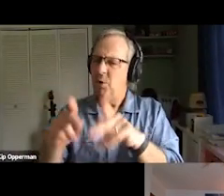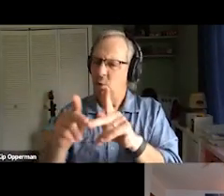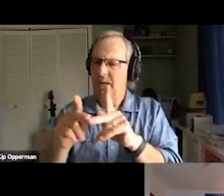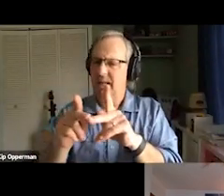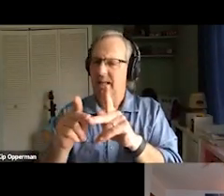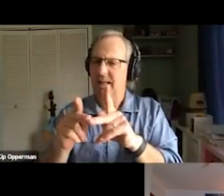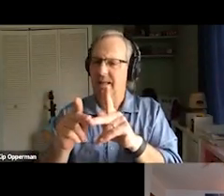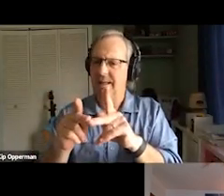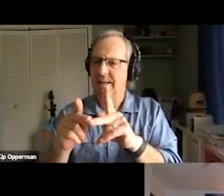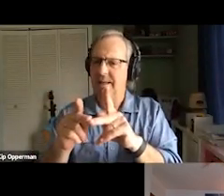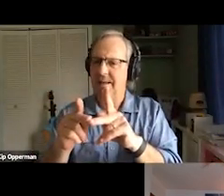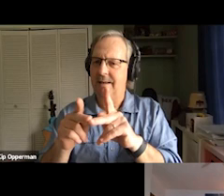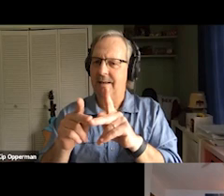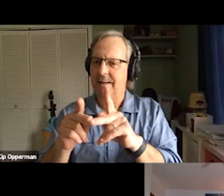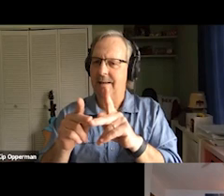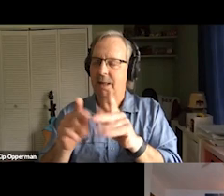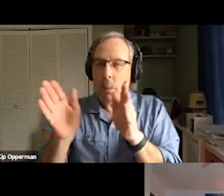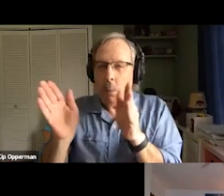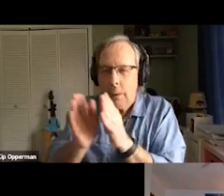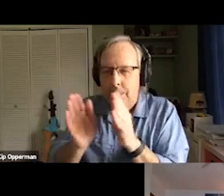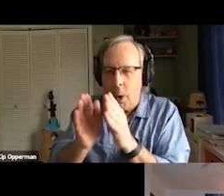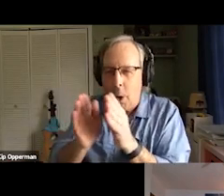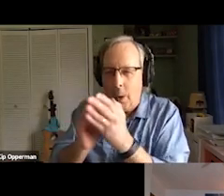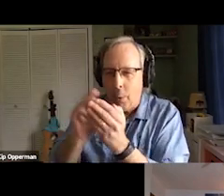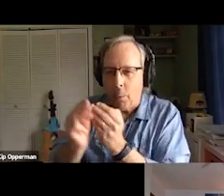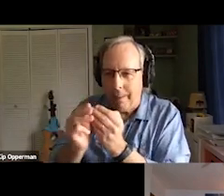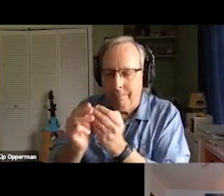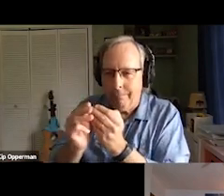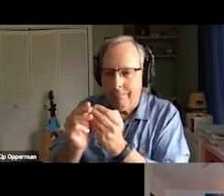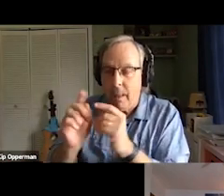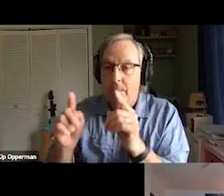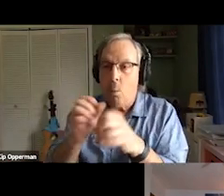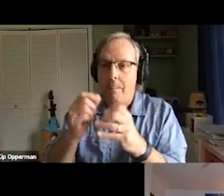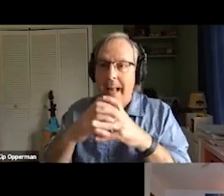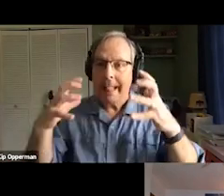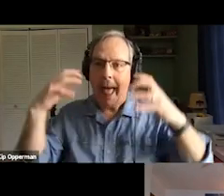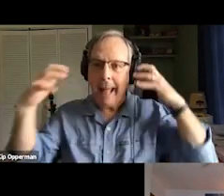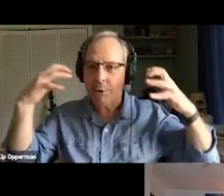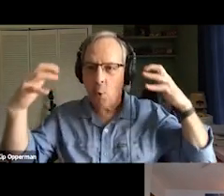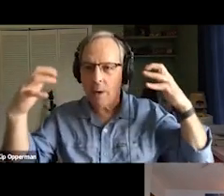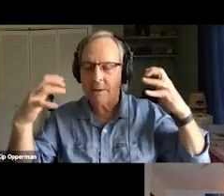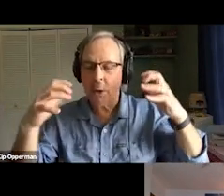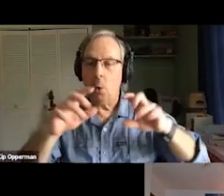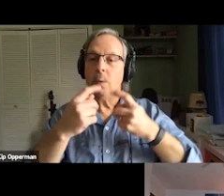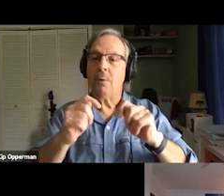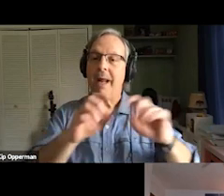que somos, ya sabes, un programa pequeño, pequeño, pero hacemos mucho ruido porque tratamos de hacer lo mejor que podemos.